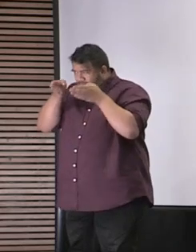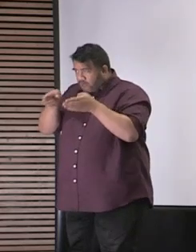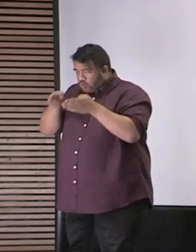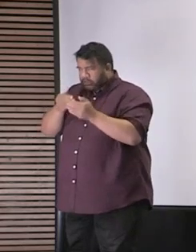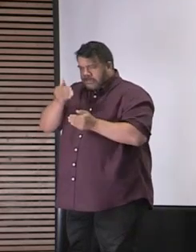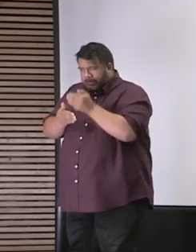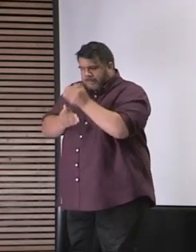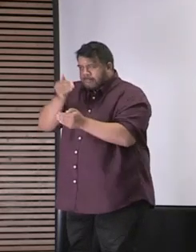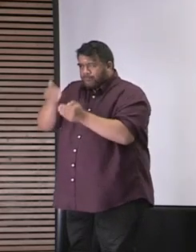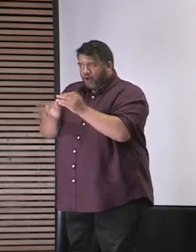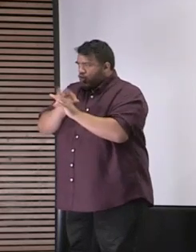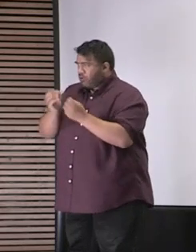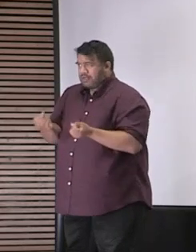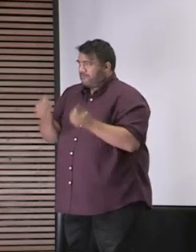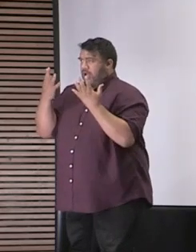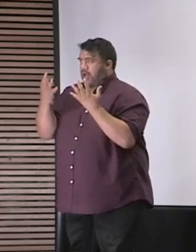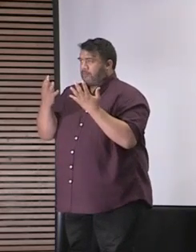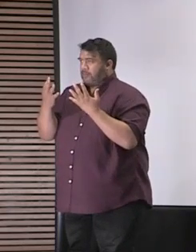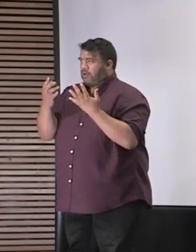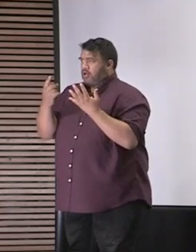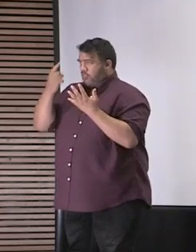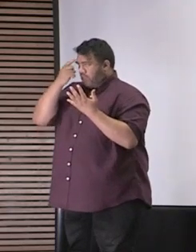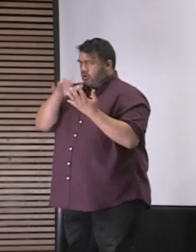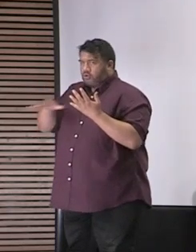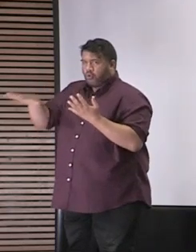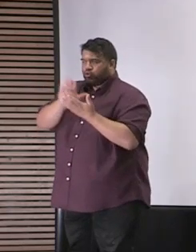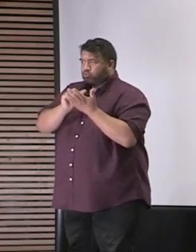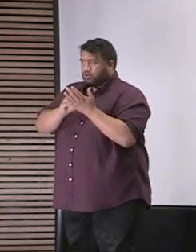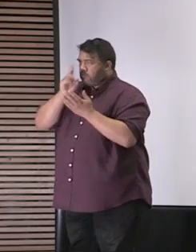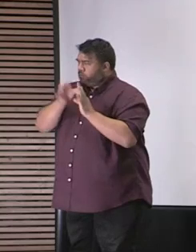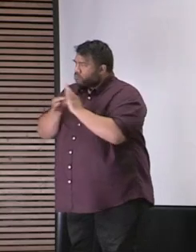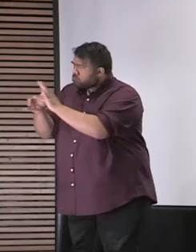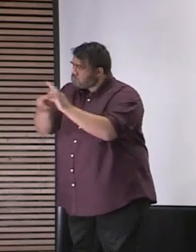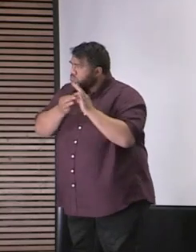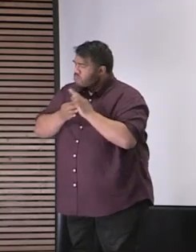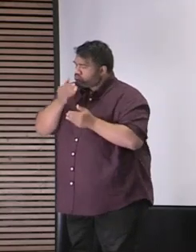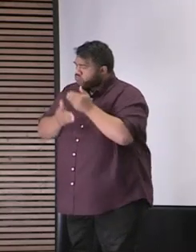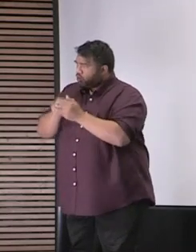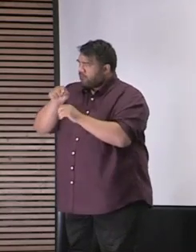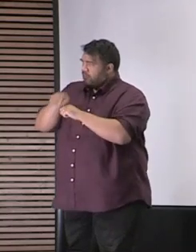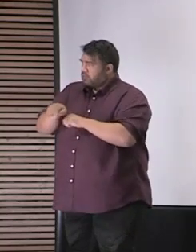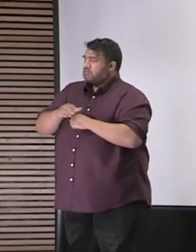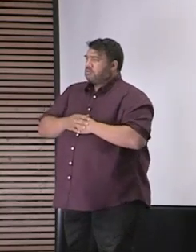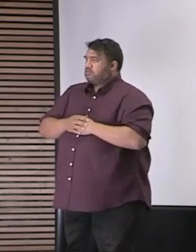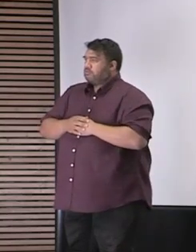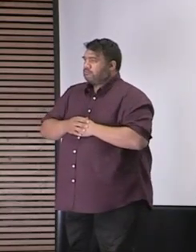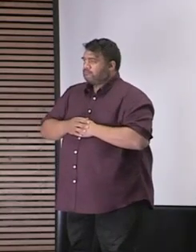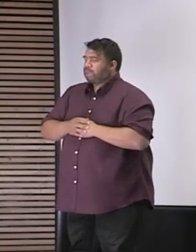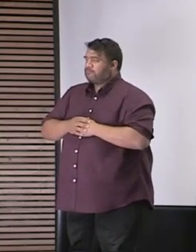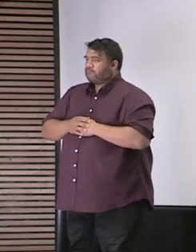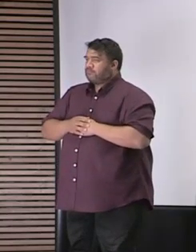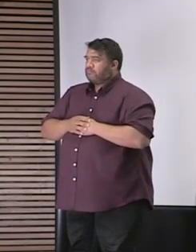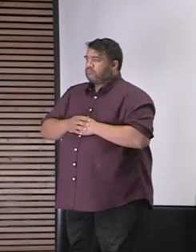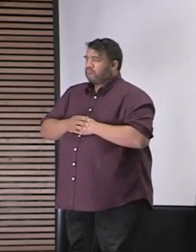que han hecho. Está haciendo la